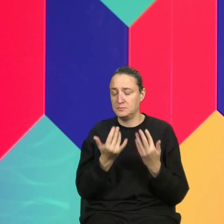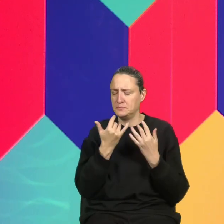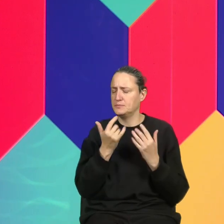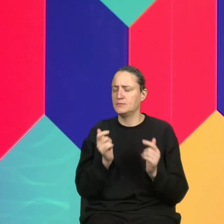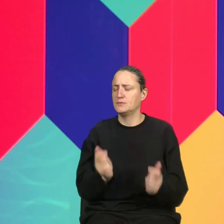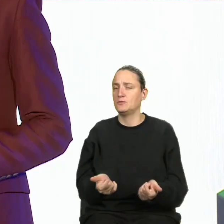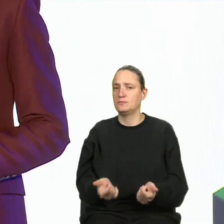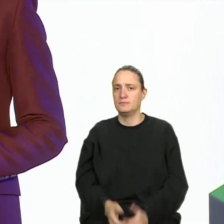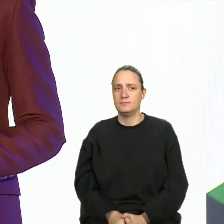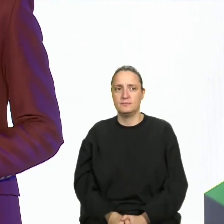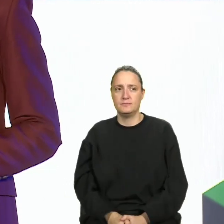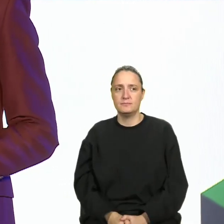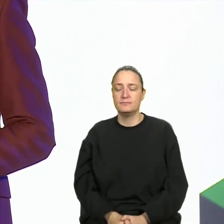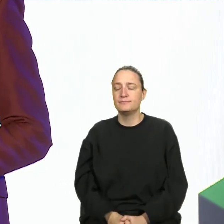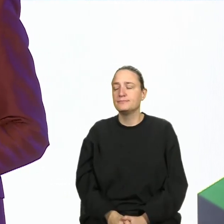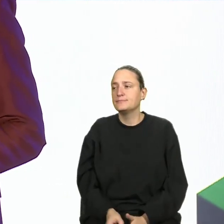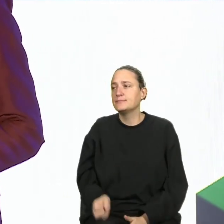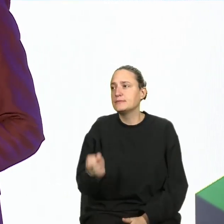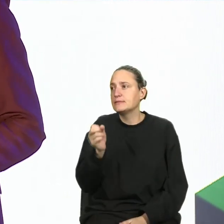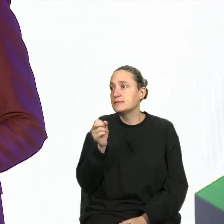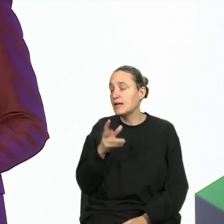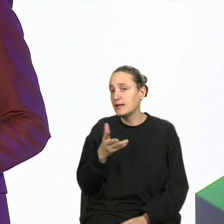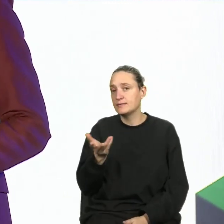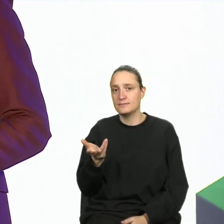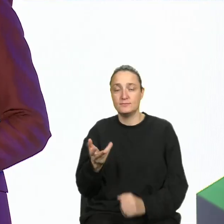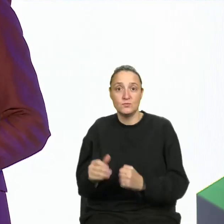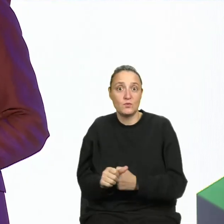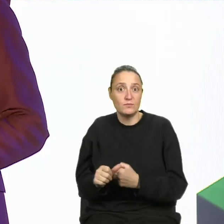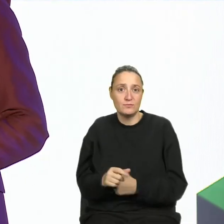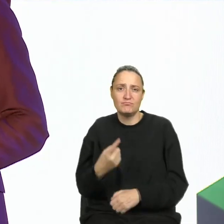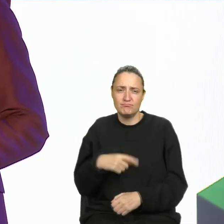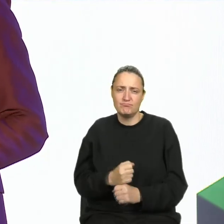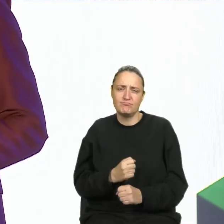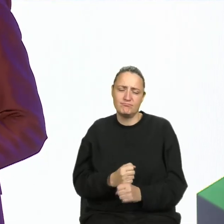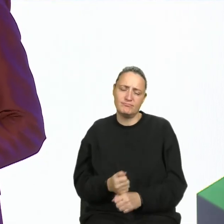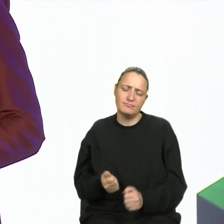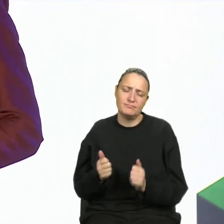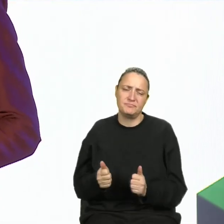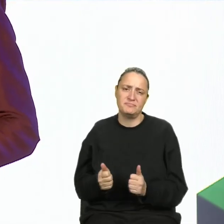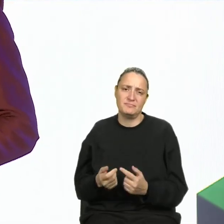od zaplecza trochę tak tam praca wre zespołu fundacji, która stoi za tym wszystkim,